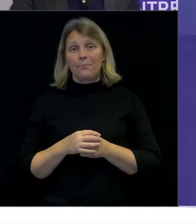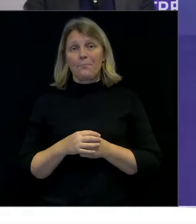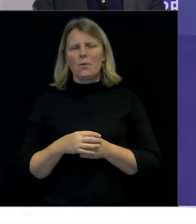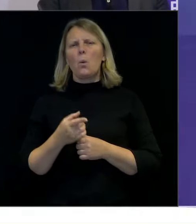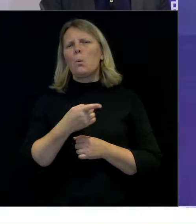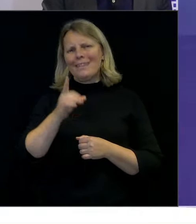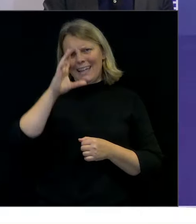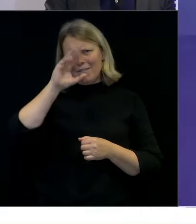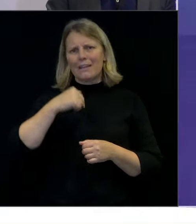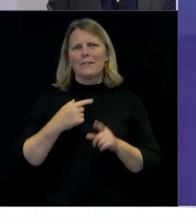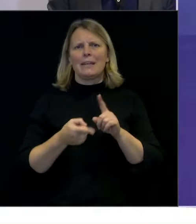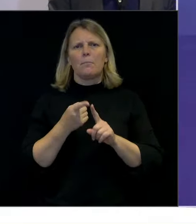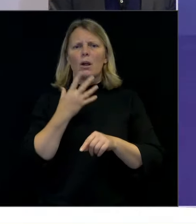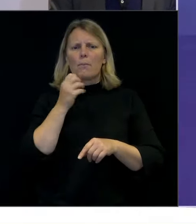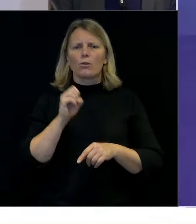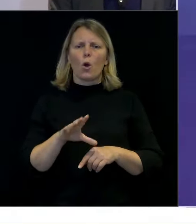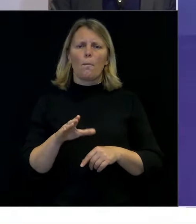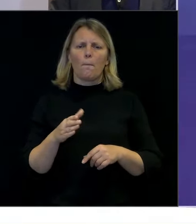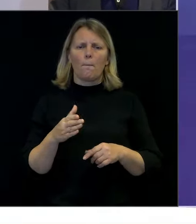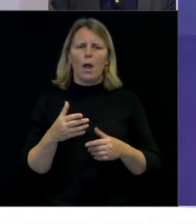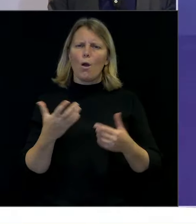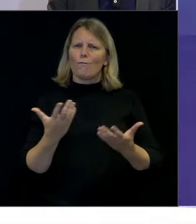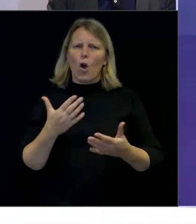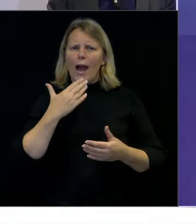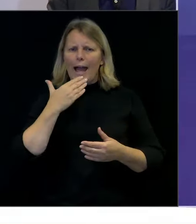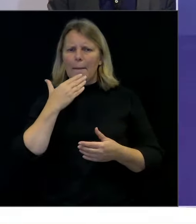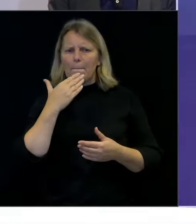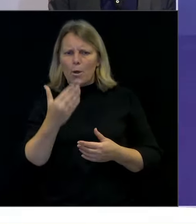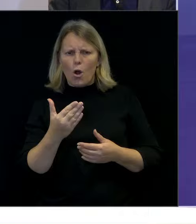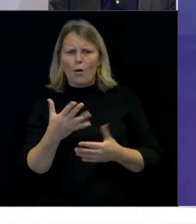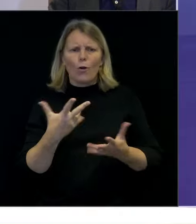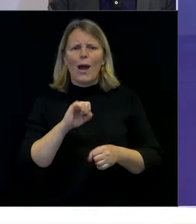avslutningen.